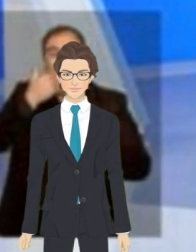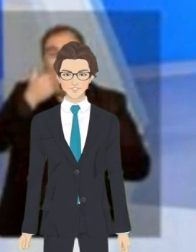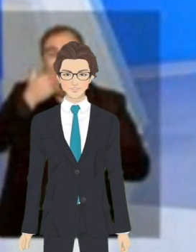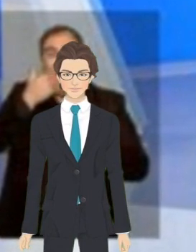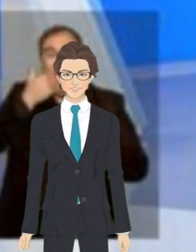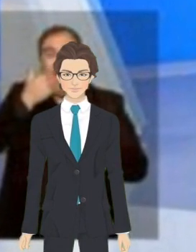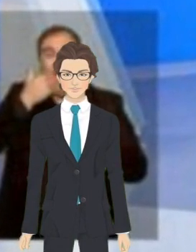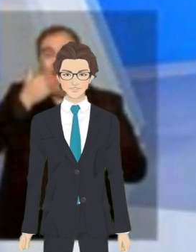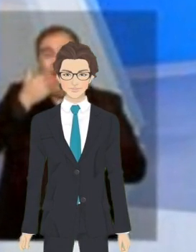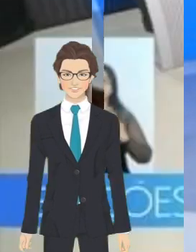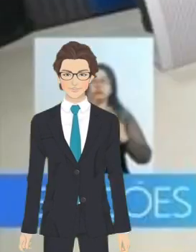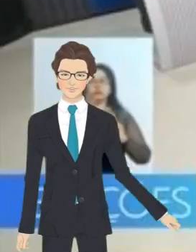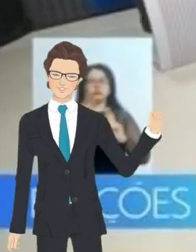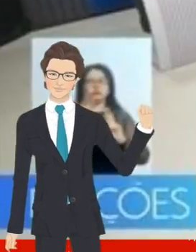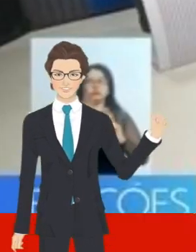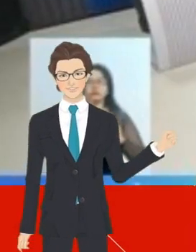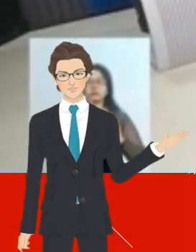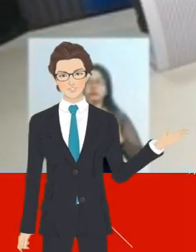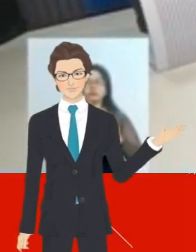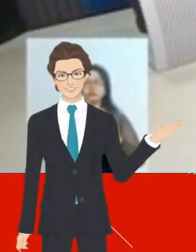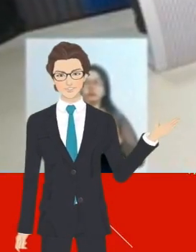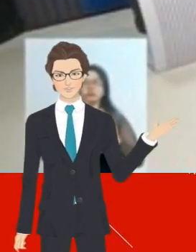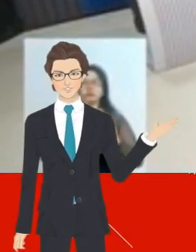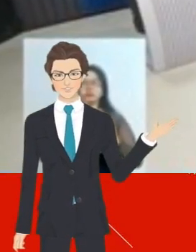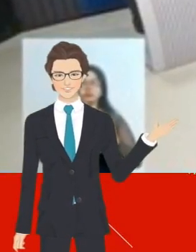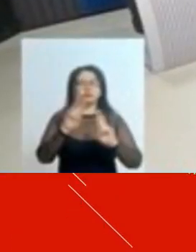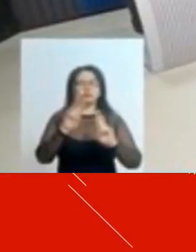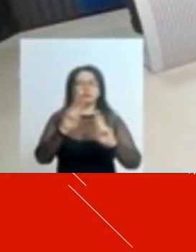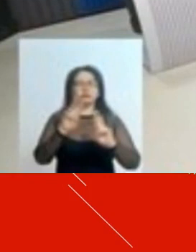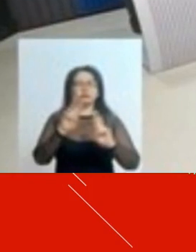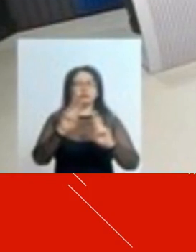a Fernando Haddad (PT) sobre famílias em situação de rua